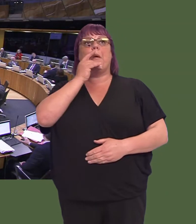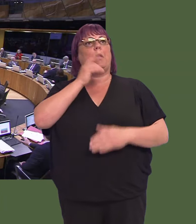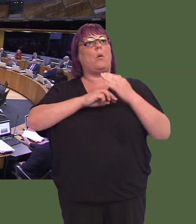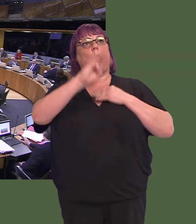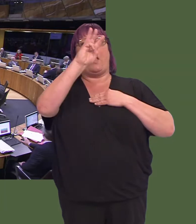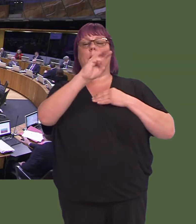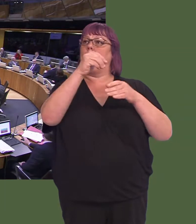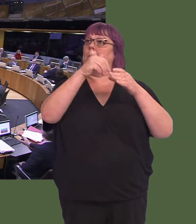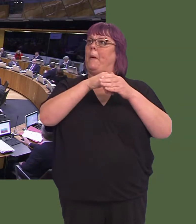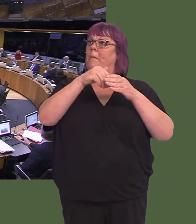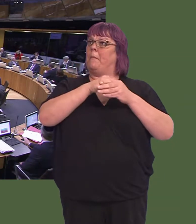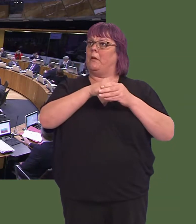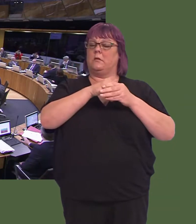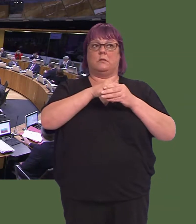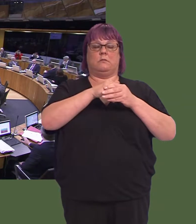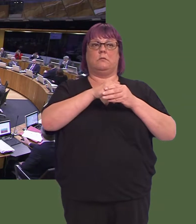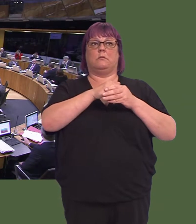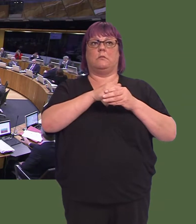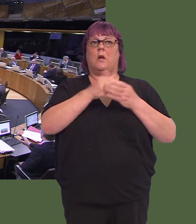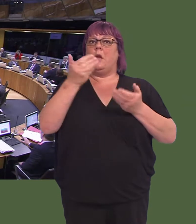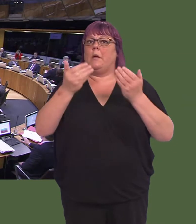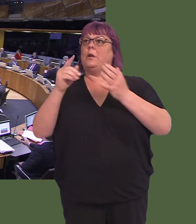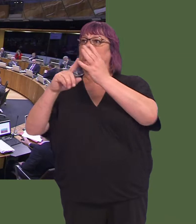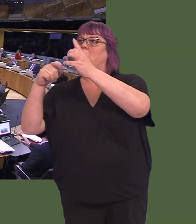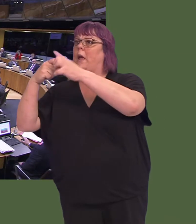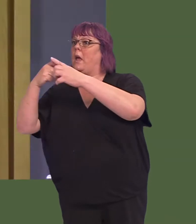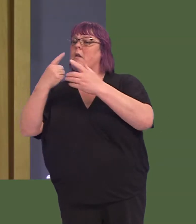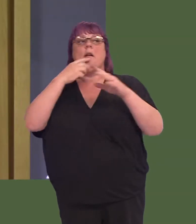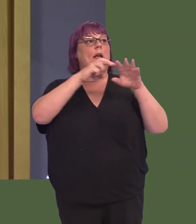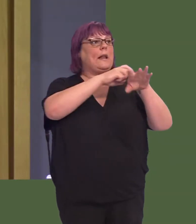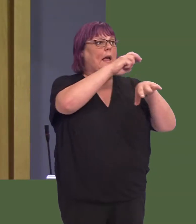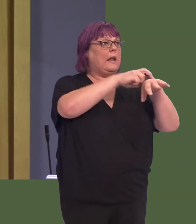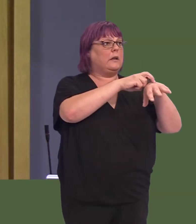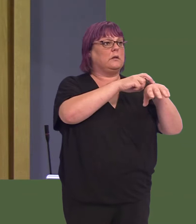ac Iwerddon, fel rydych chi newydd ddweud, mae aelodaeth yn llawer is na'r gwledydd hynny.